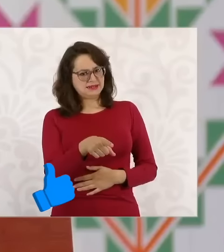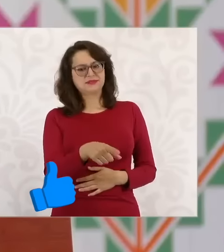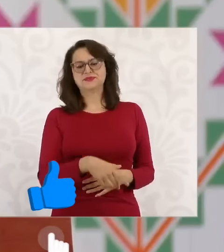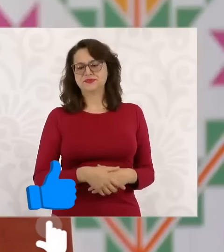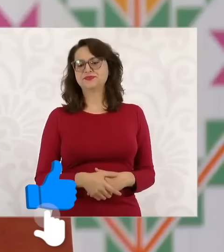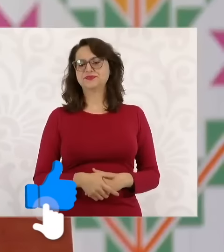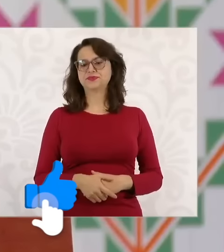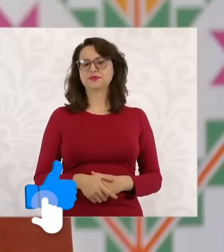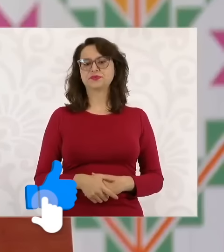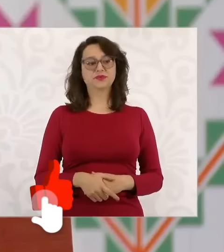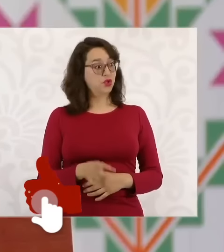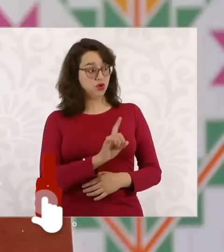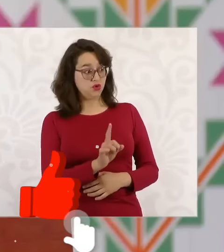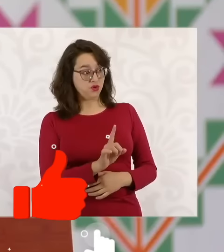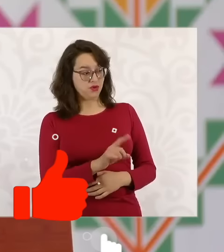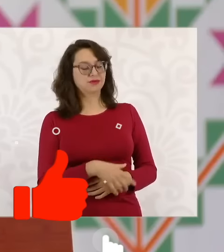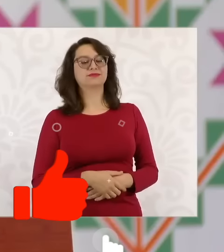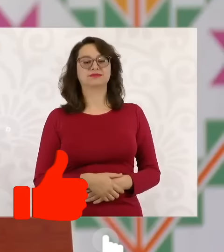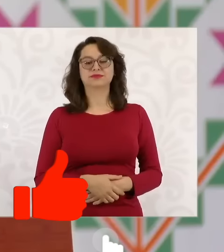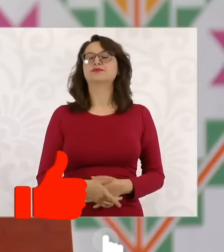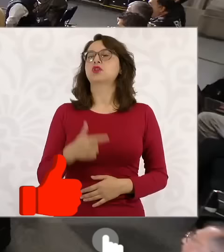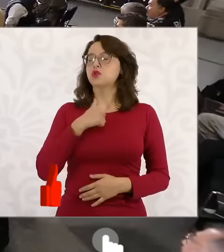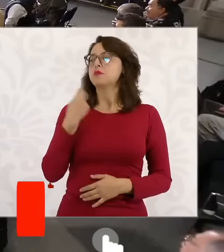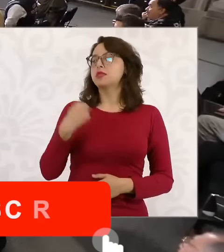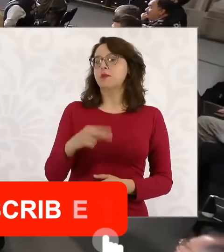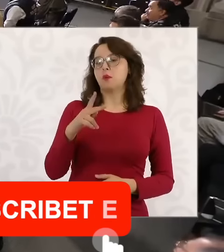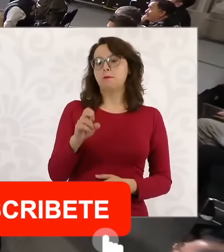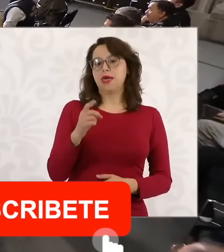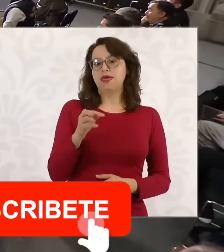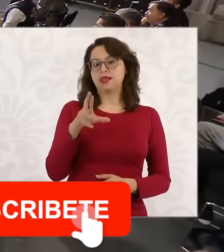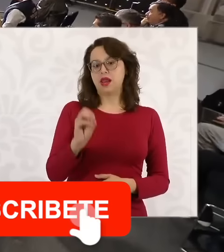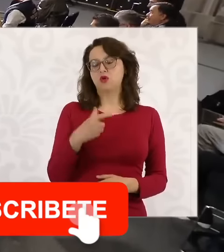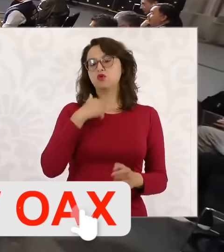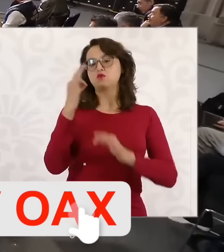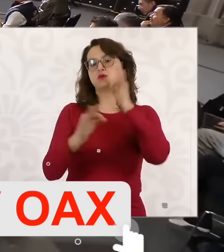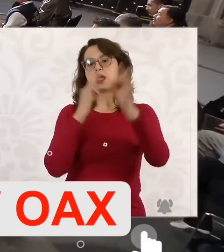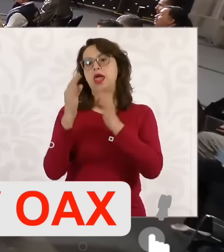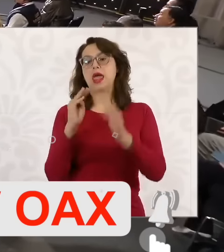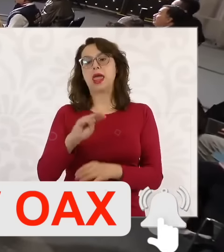Buen día, presidenta. Manuel Pedrero de los reporteros MX. Primero me gustaría preguntarle